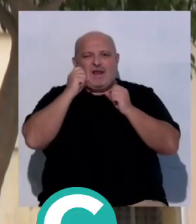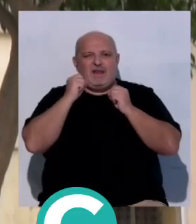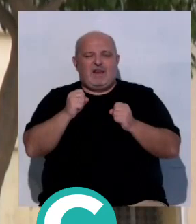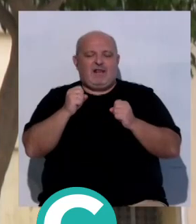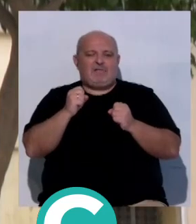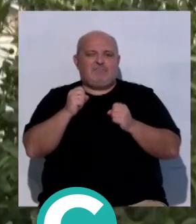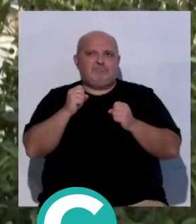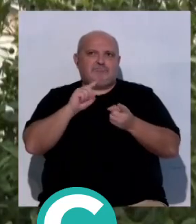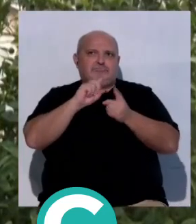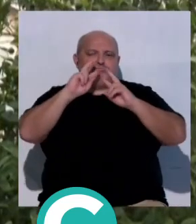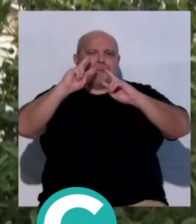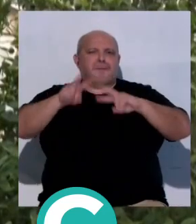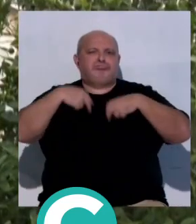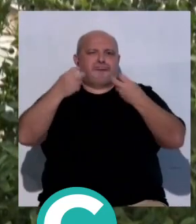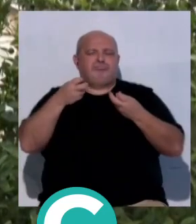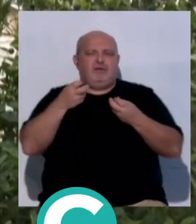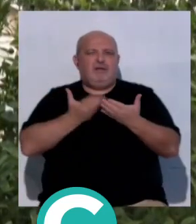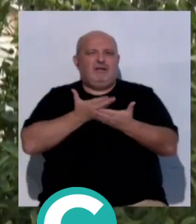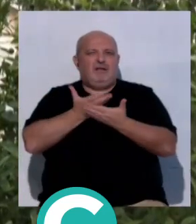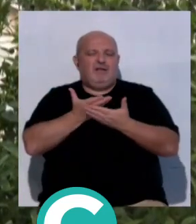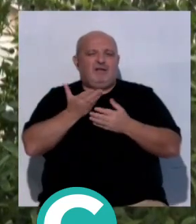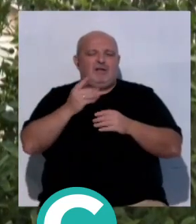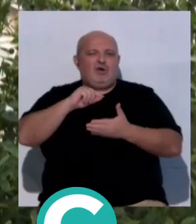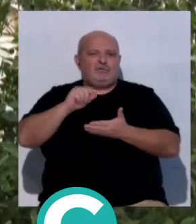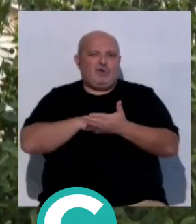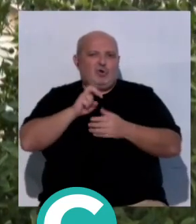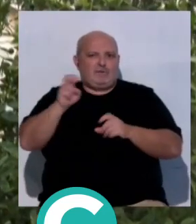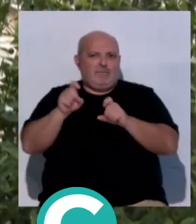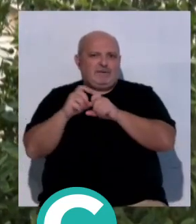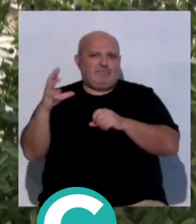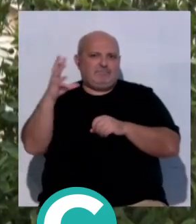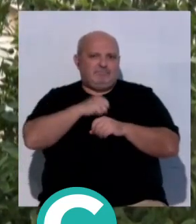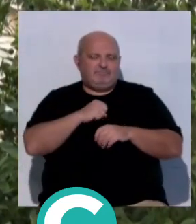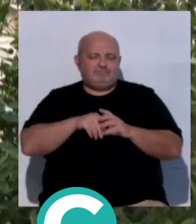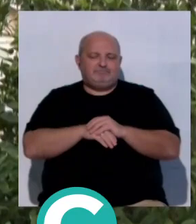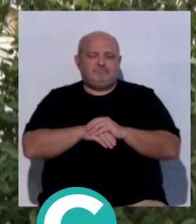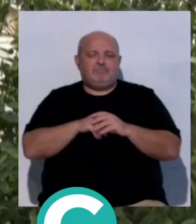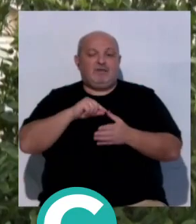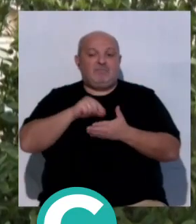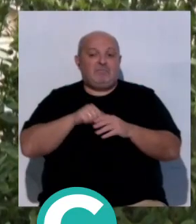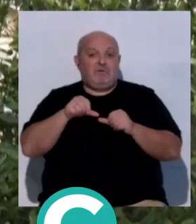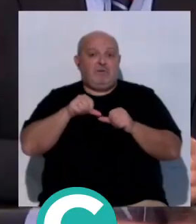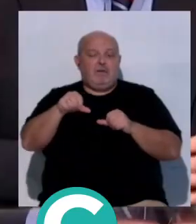ha informado se está estudiando la propuesta en contratación ya firmar el contrato para la